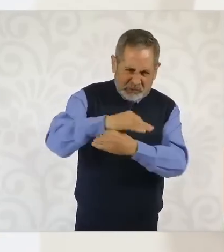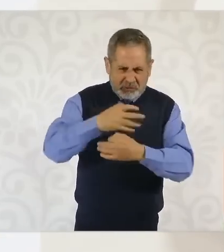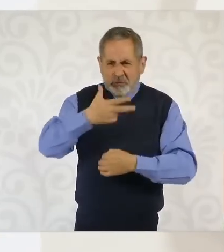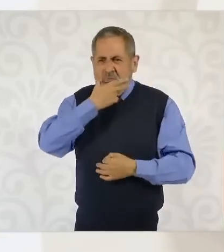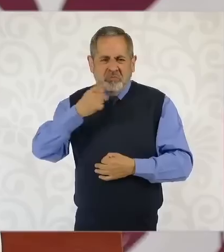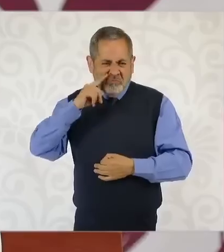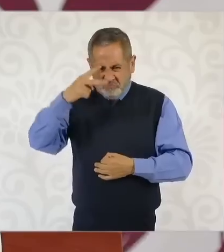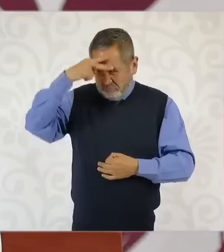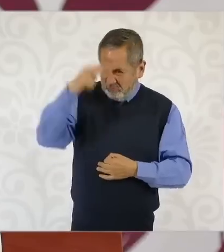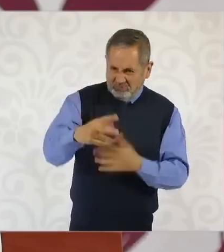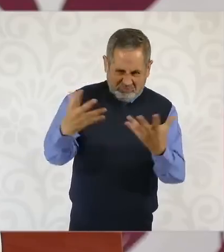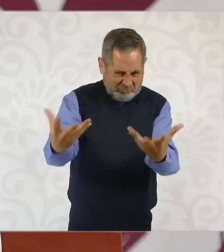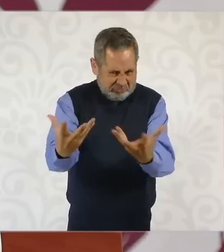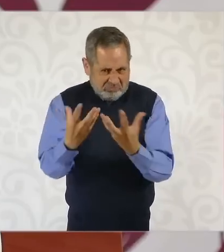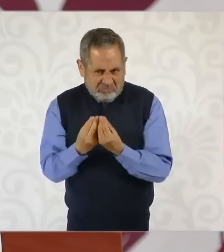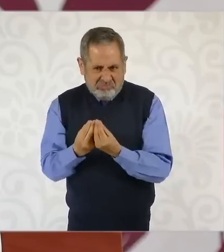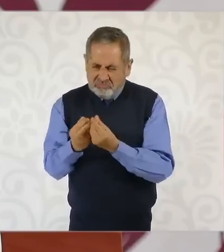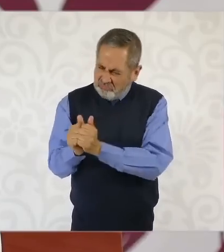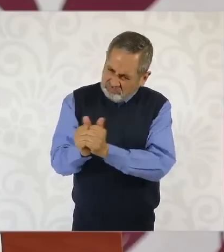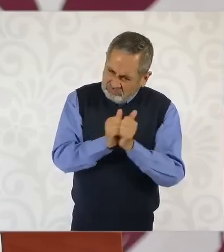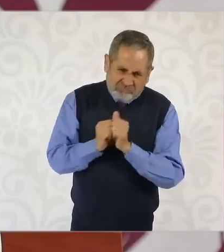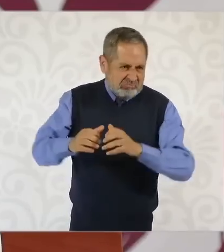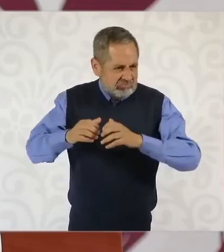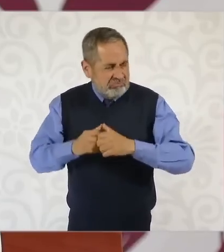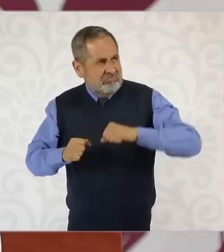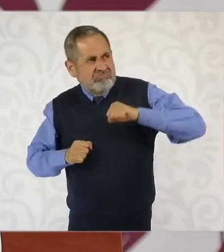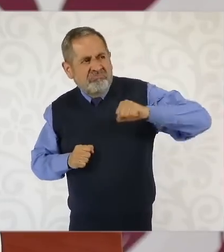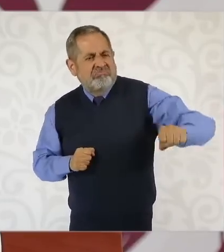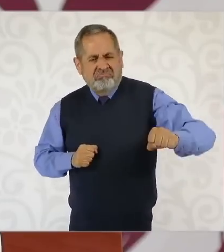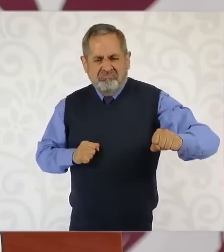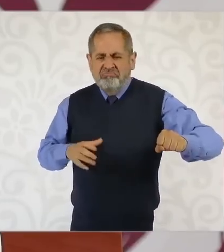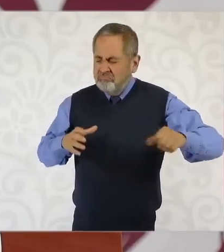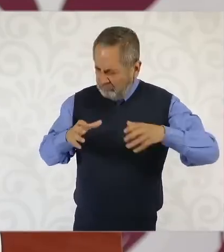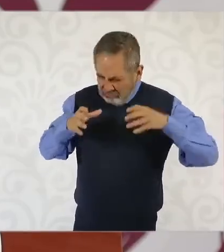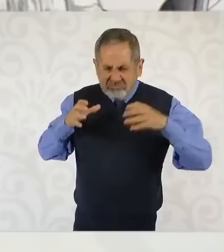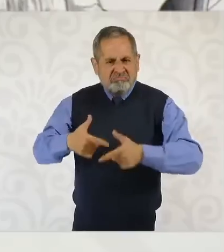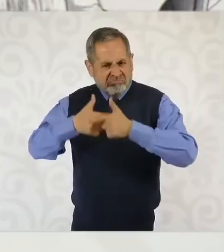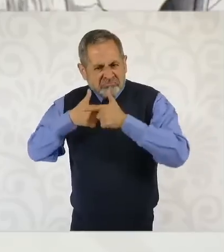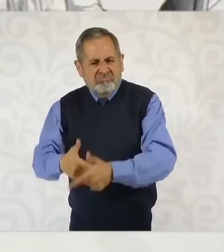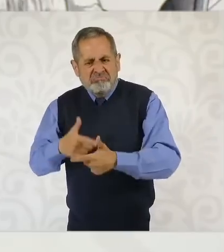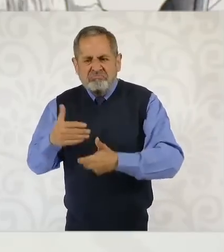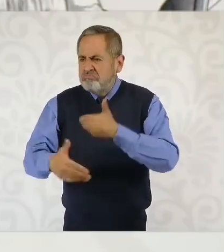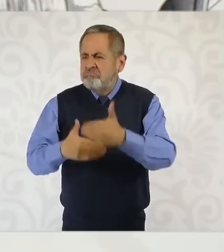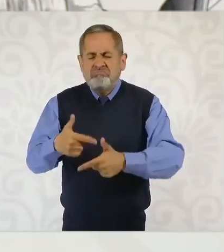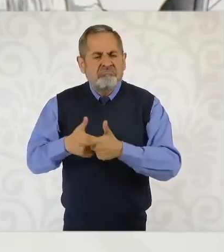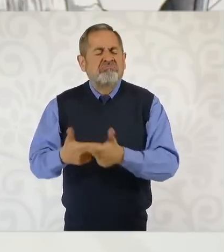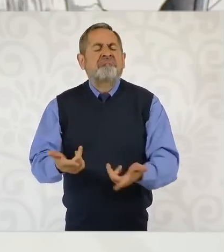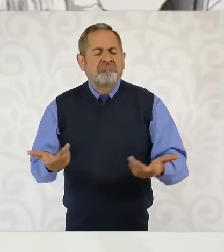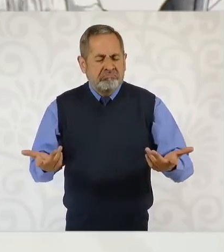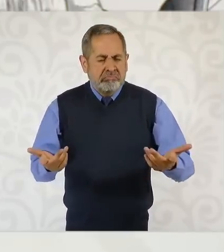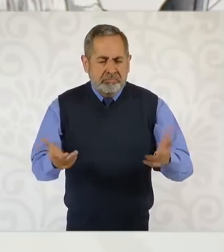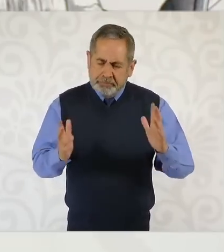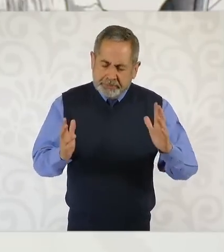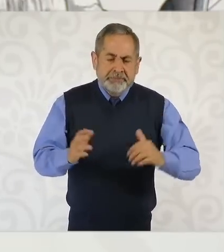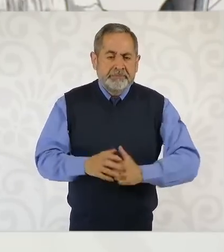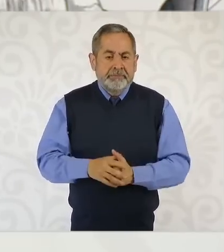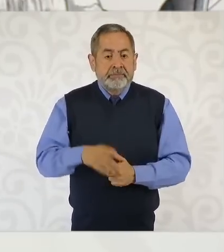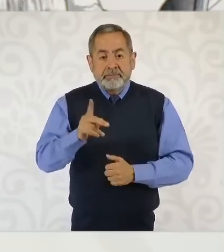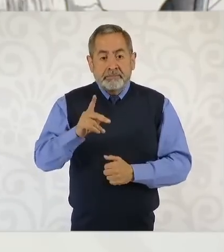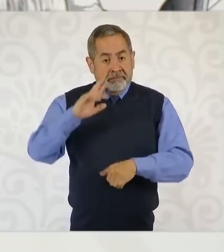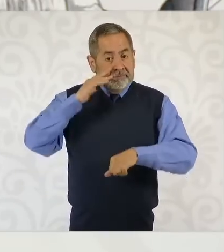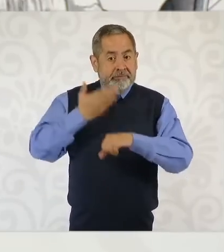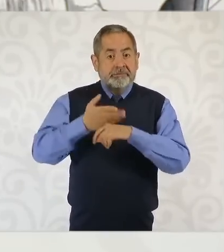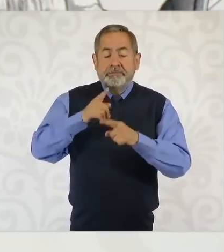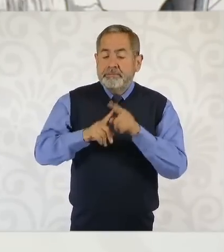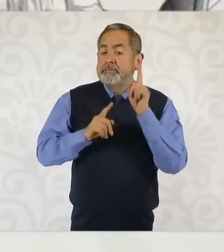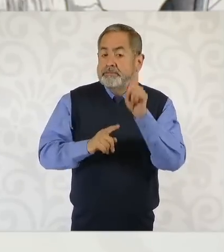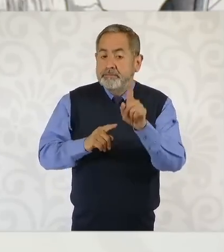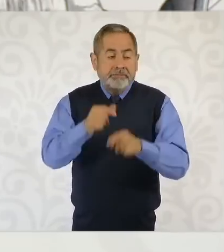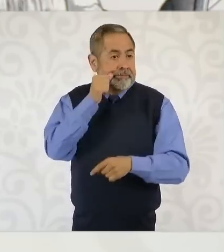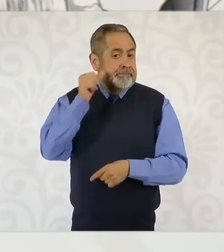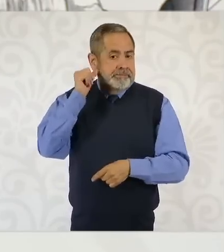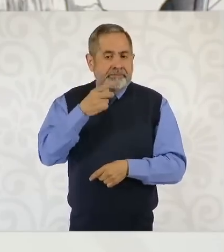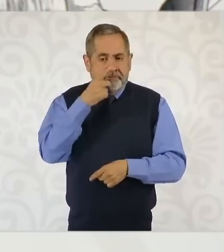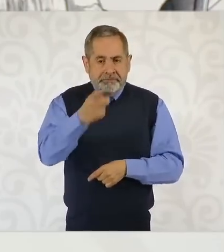y mexicanas a a este desafío que se nos presenta eh pero la responsabilidad como lo decía ayer de